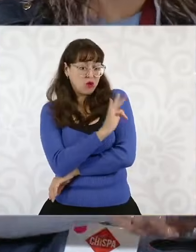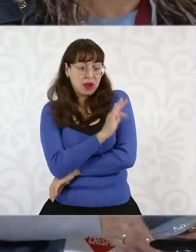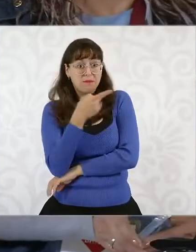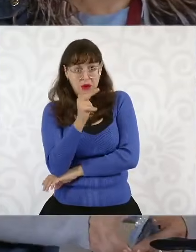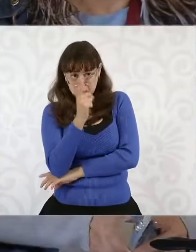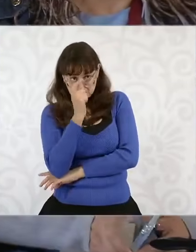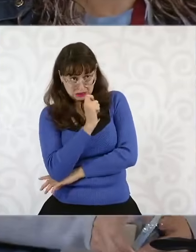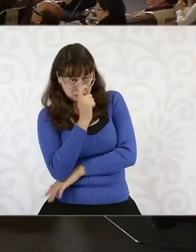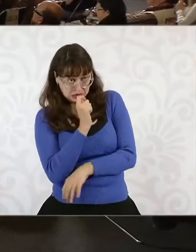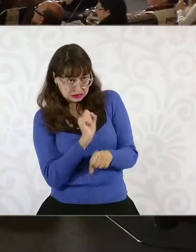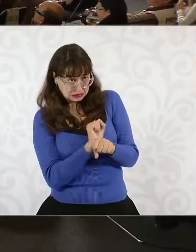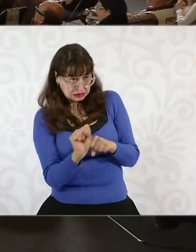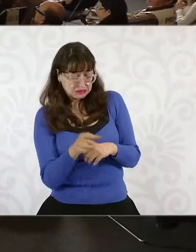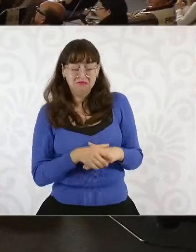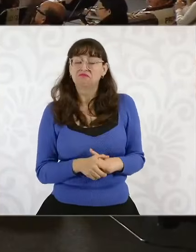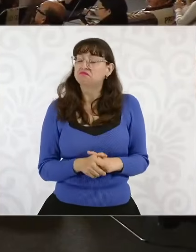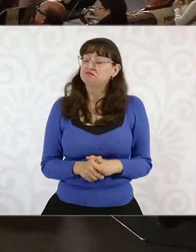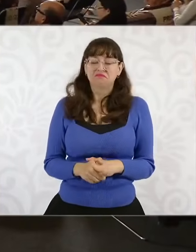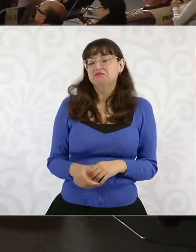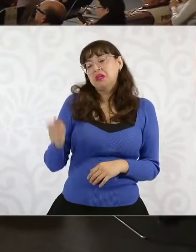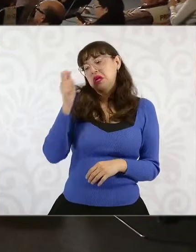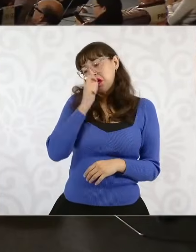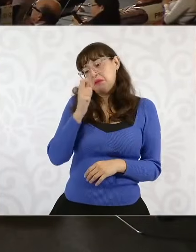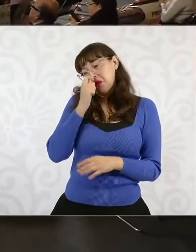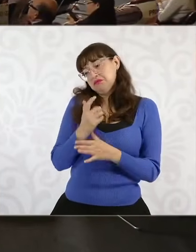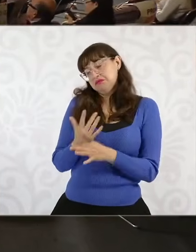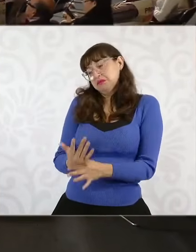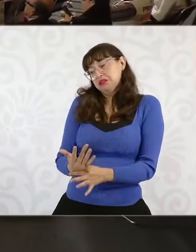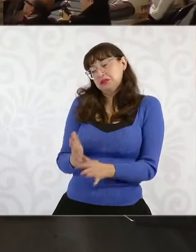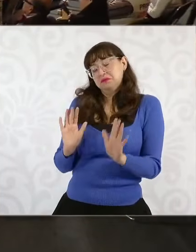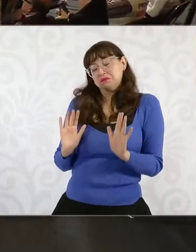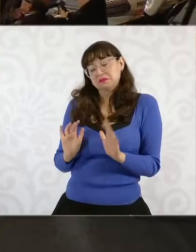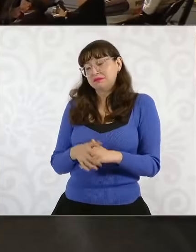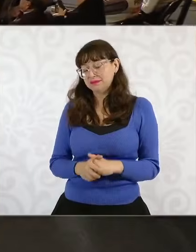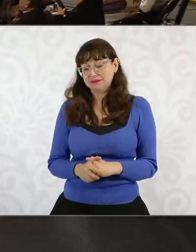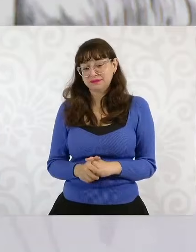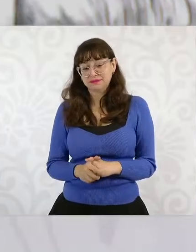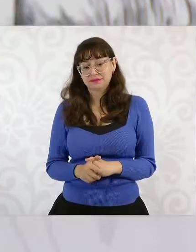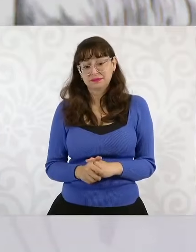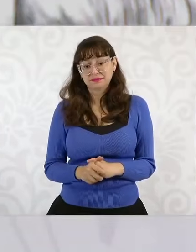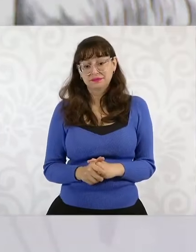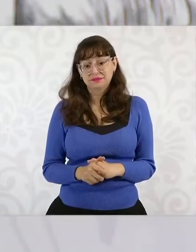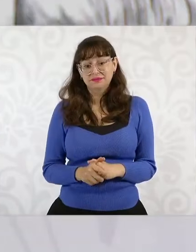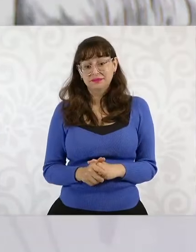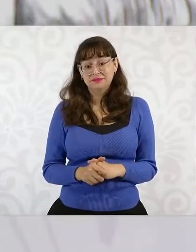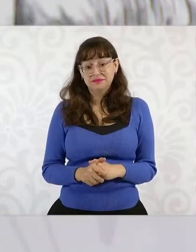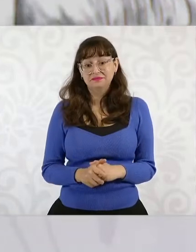únicamente, ¿no? Esta es una gripa, es lo que ella ha dicho. Eh, también pues nos hemos enterado esta